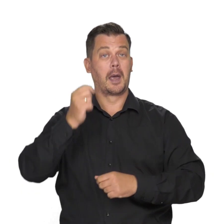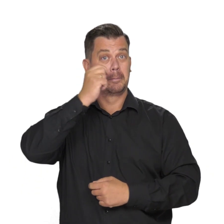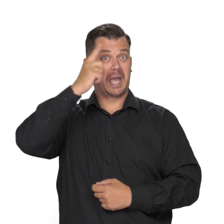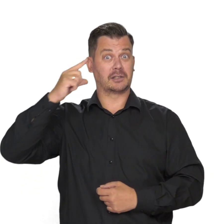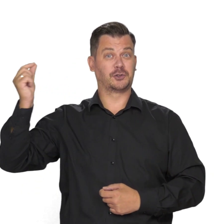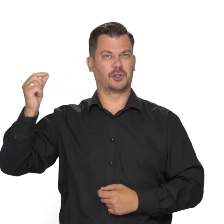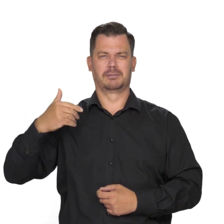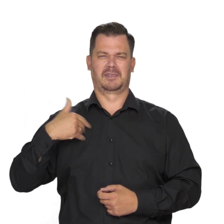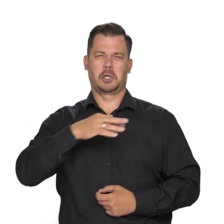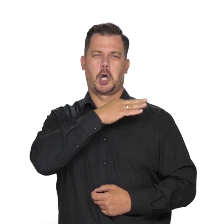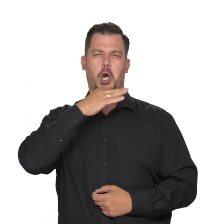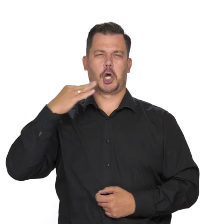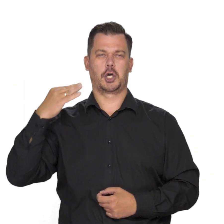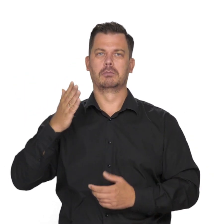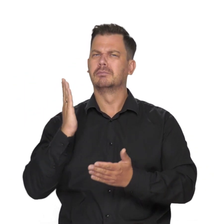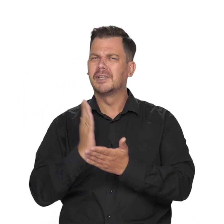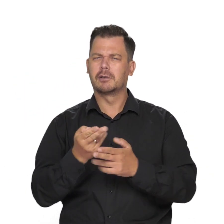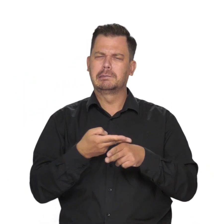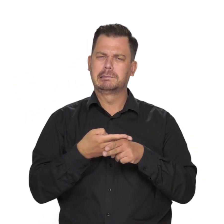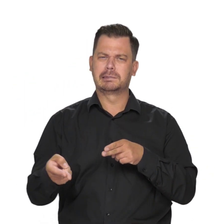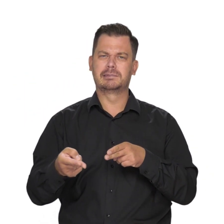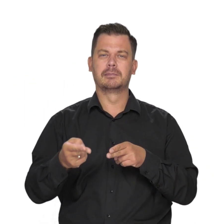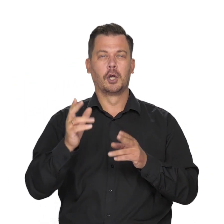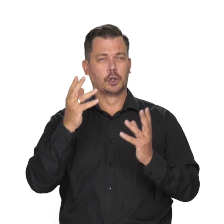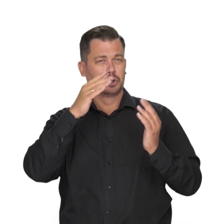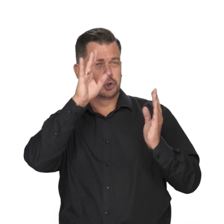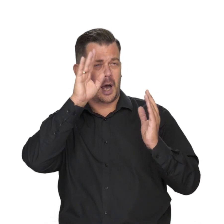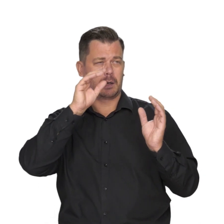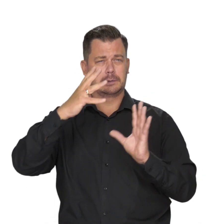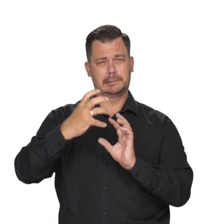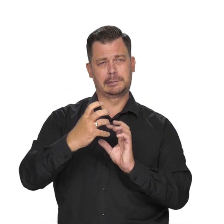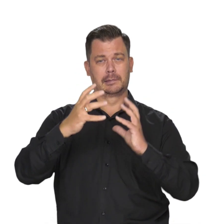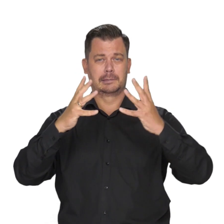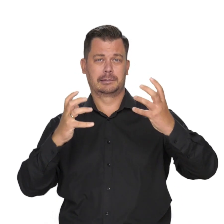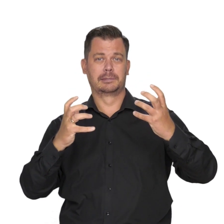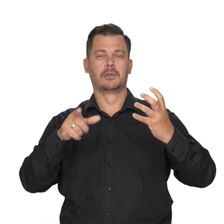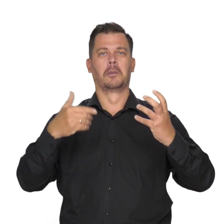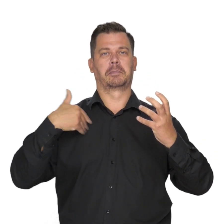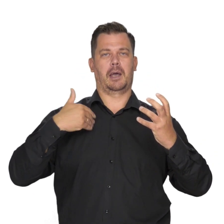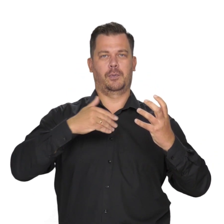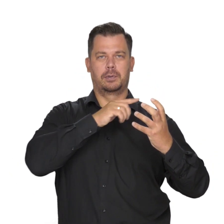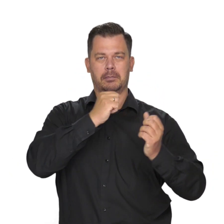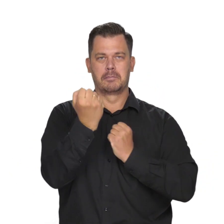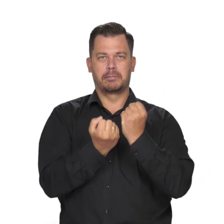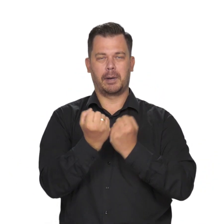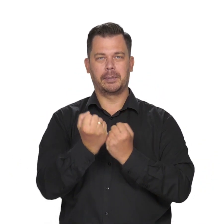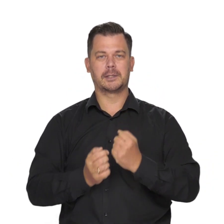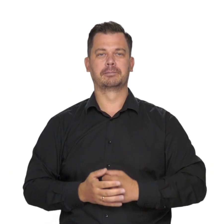Picasso rezygnuje z koloru, operując jedynie zróżnicowanym natężeniem szarości i bielą papieru.